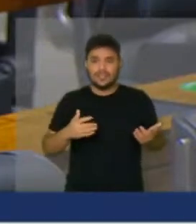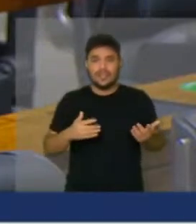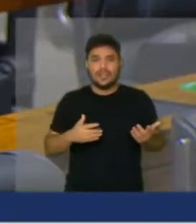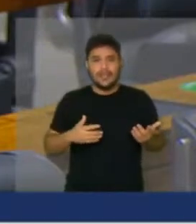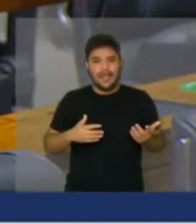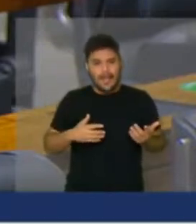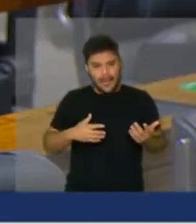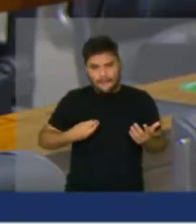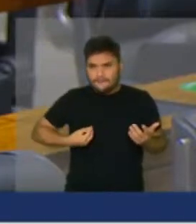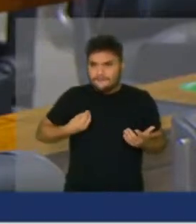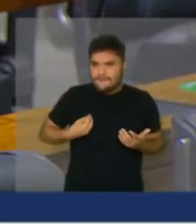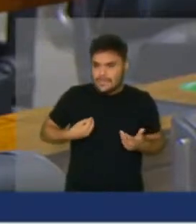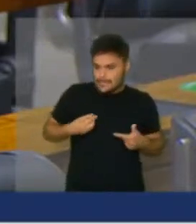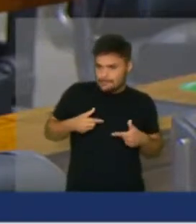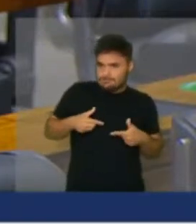ELA FAZIA. UMA MULHER QUE DEIXA A SUA HISTÓRIA... A